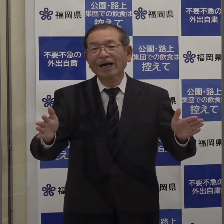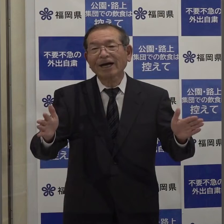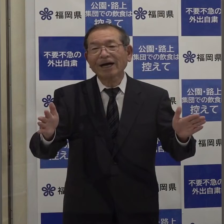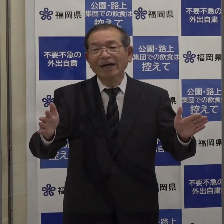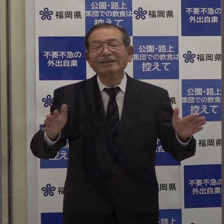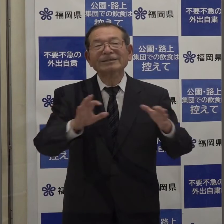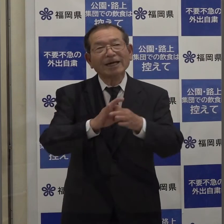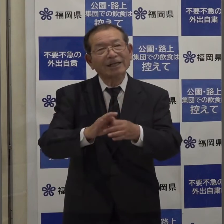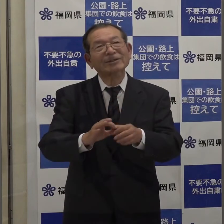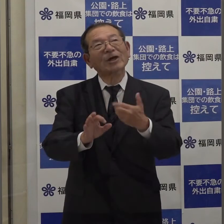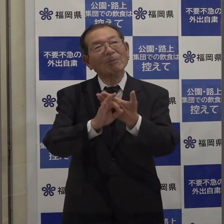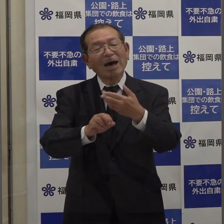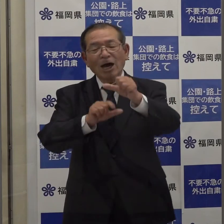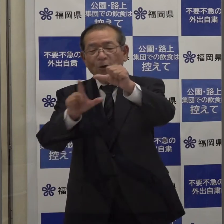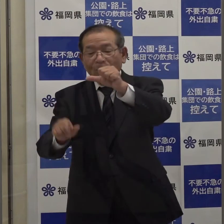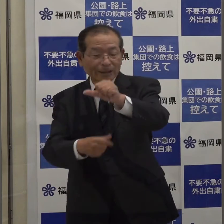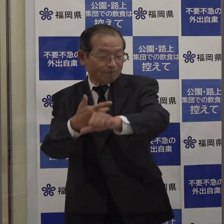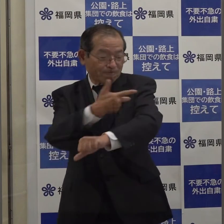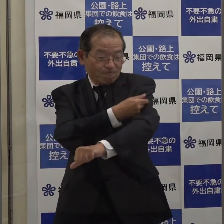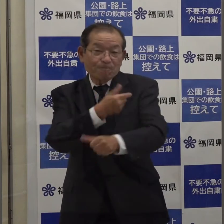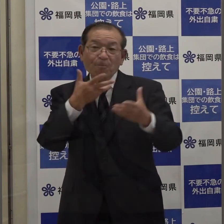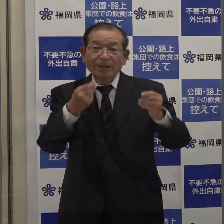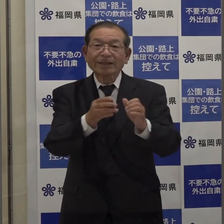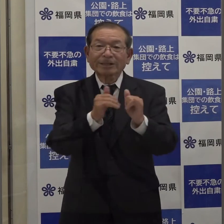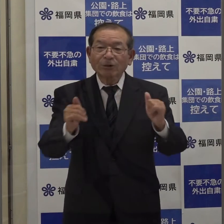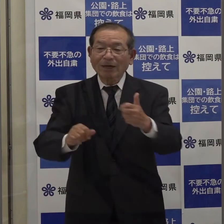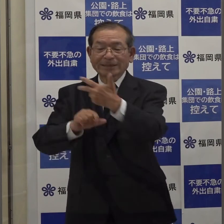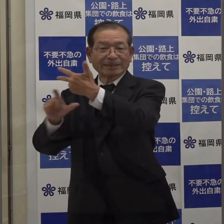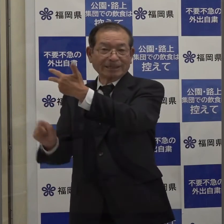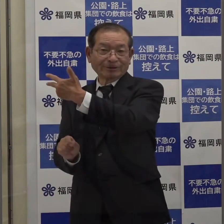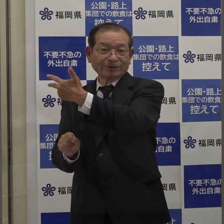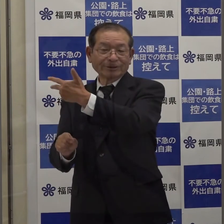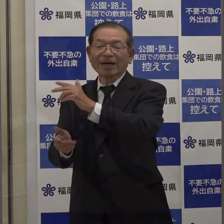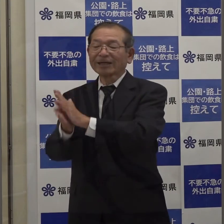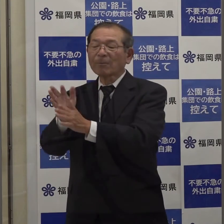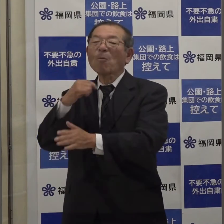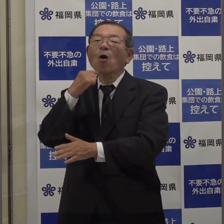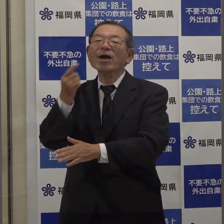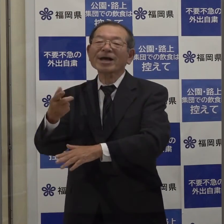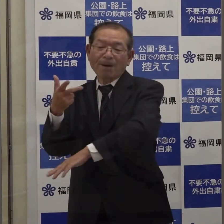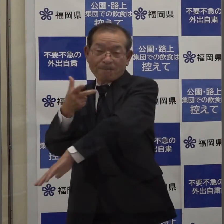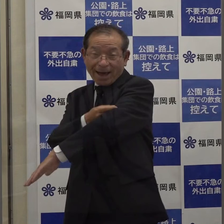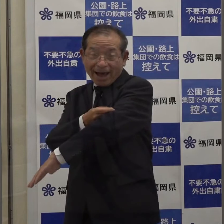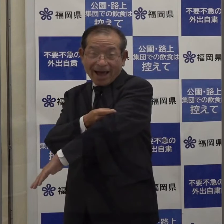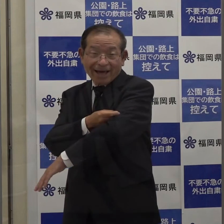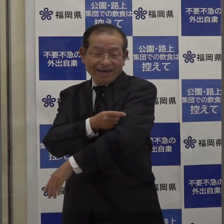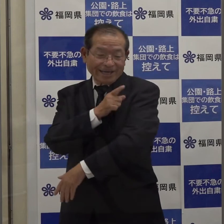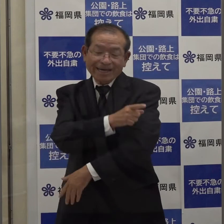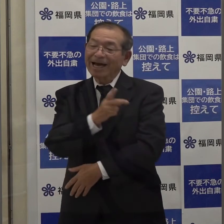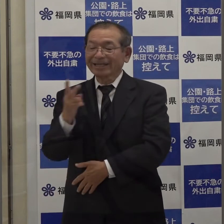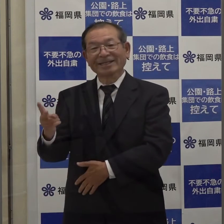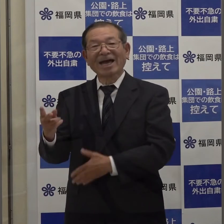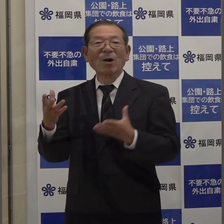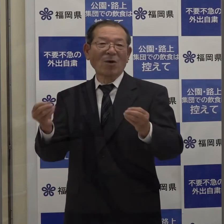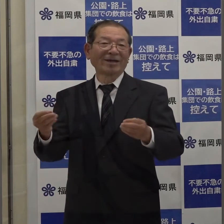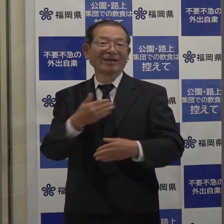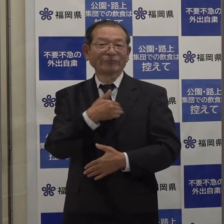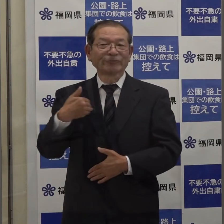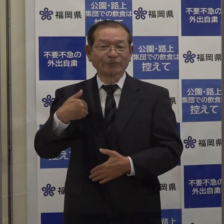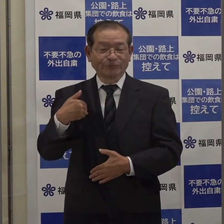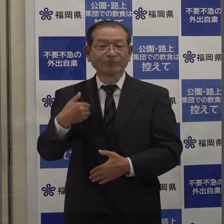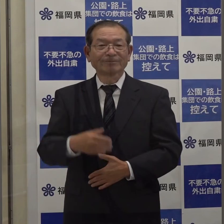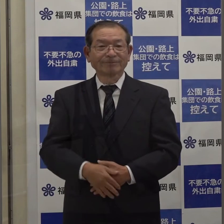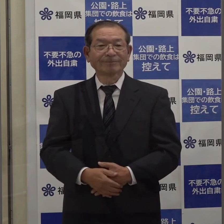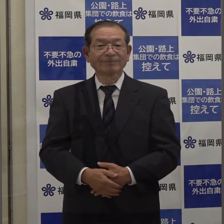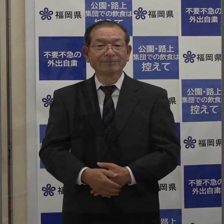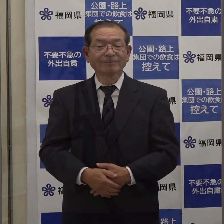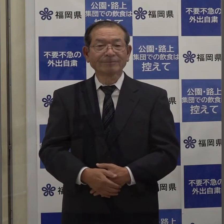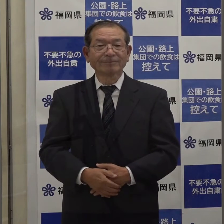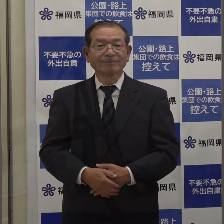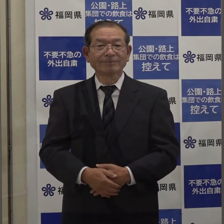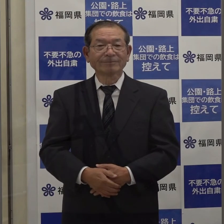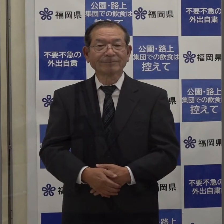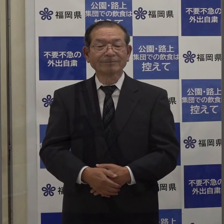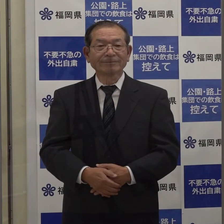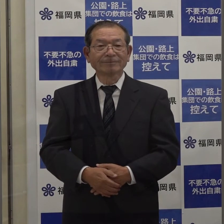６月に接種した方は７月にもう1回を接種していただいて２回の接種を終了していただくということになります